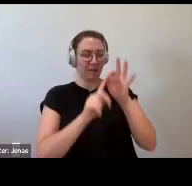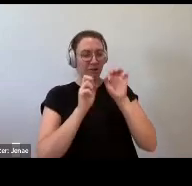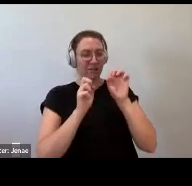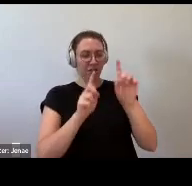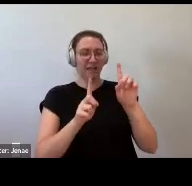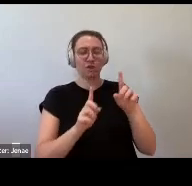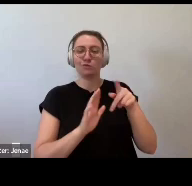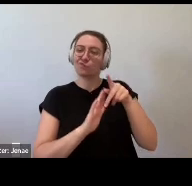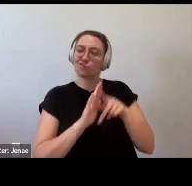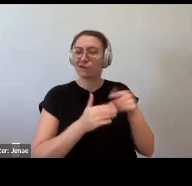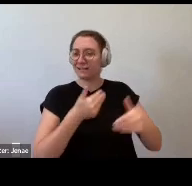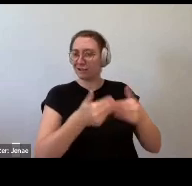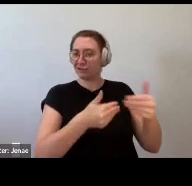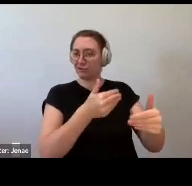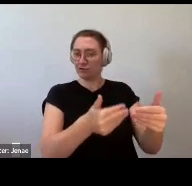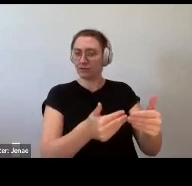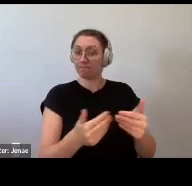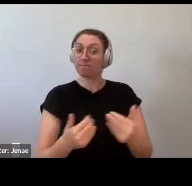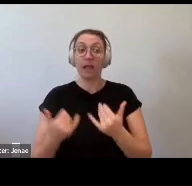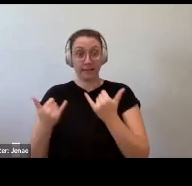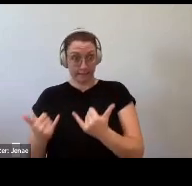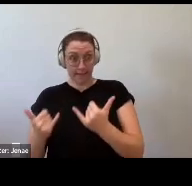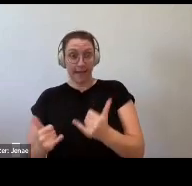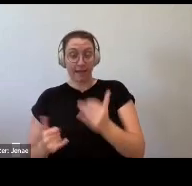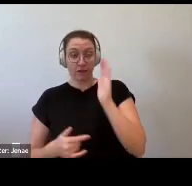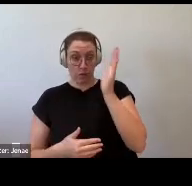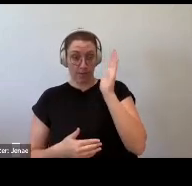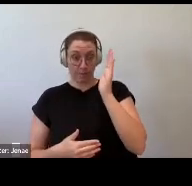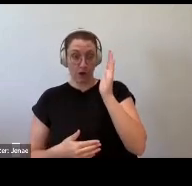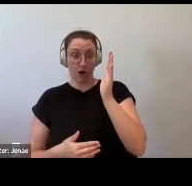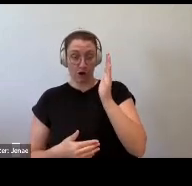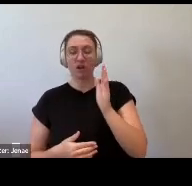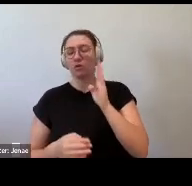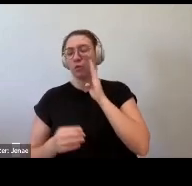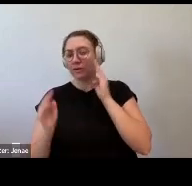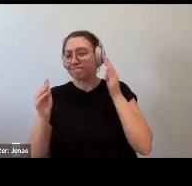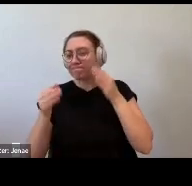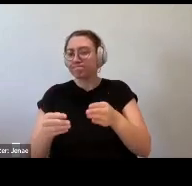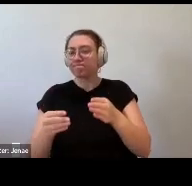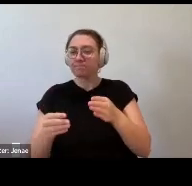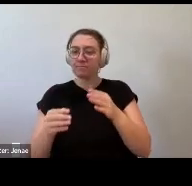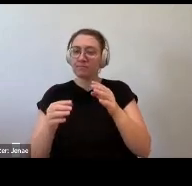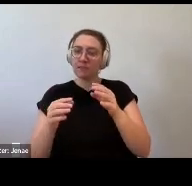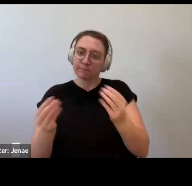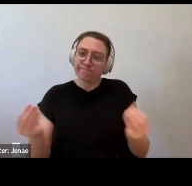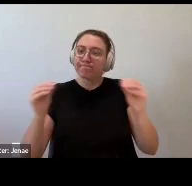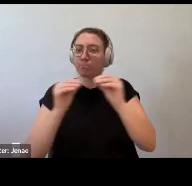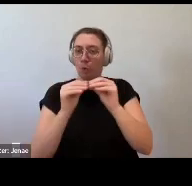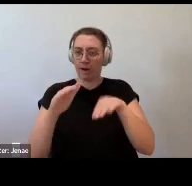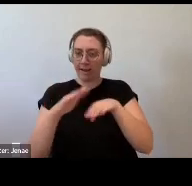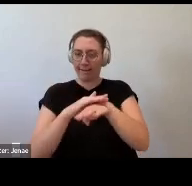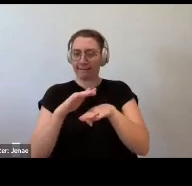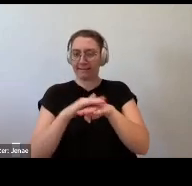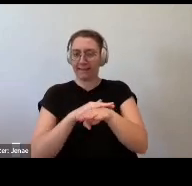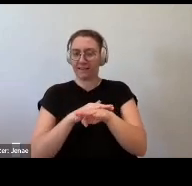garantías procesales de la educación especial. El seminario web de hoy, como mencionó Robin, se centrará en ampliar el acceso a